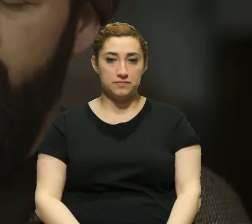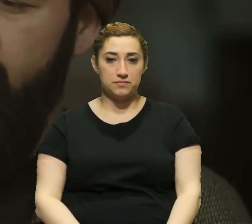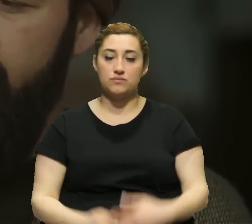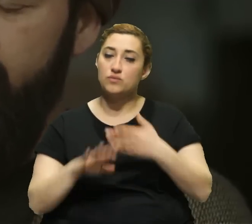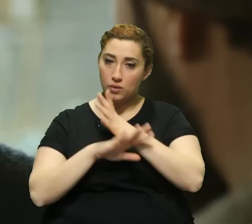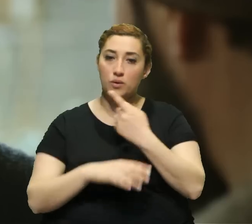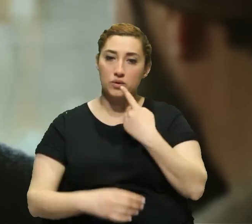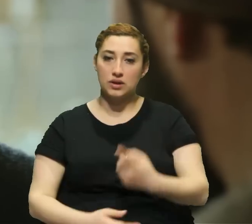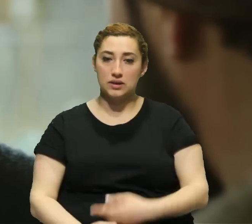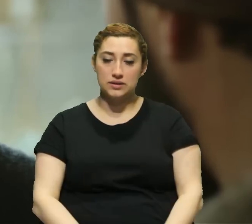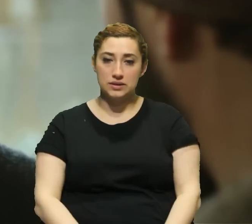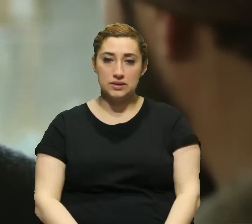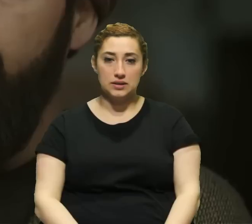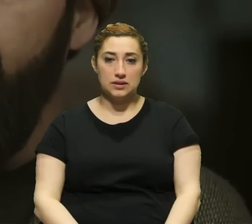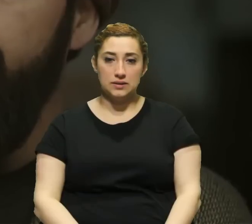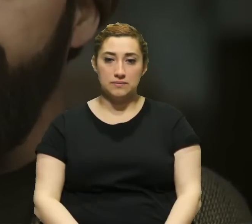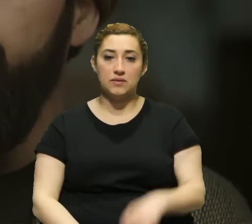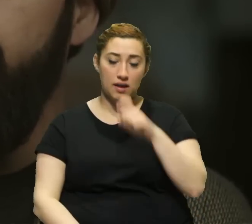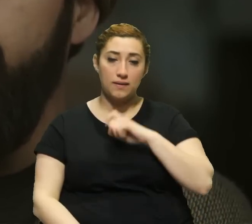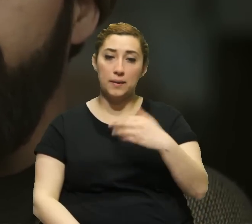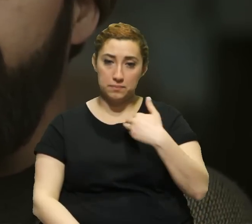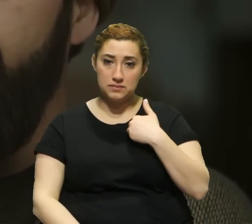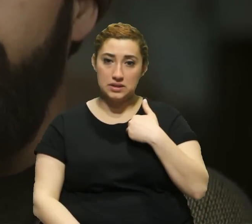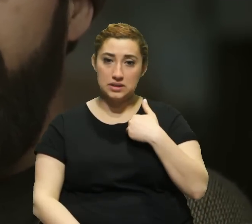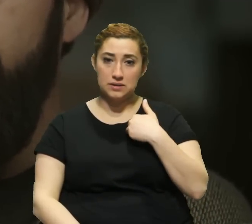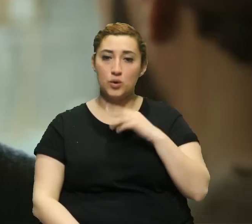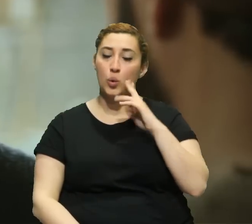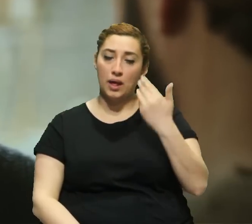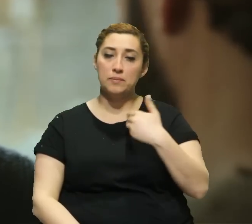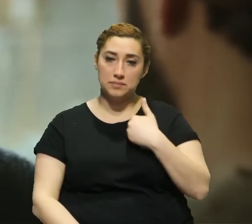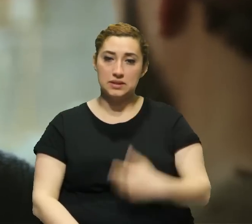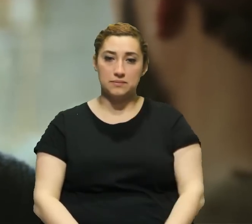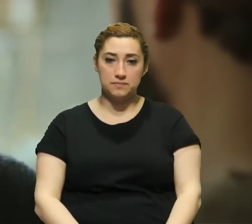Doğru dersin; hata bizim, günah bizim.